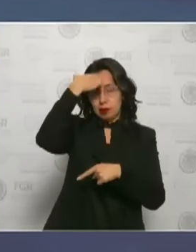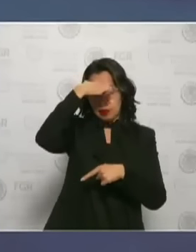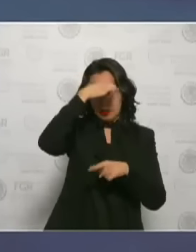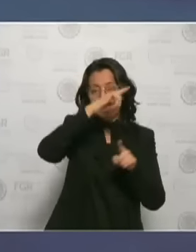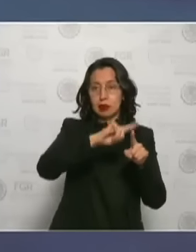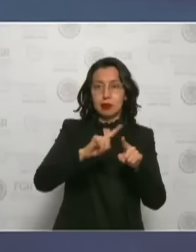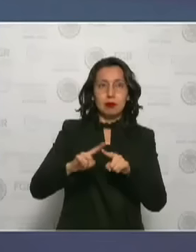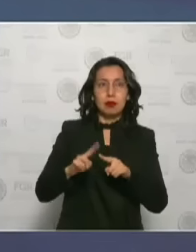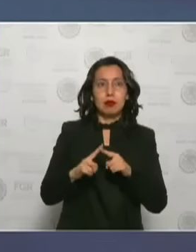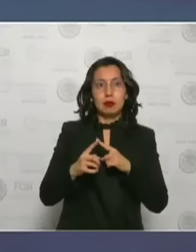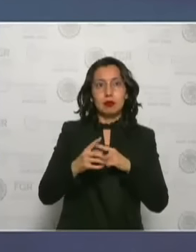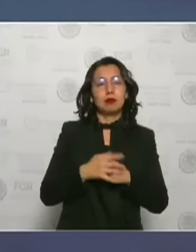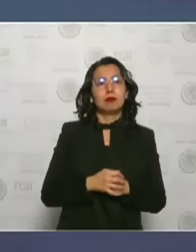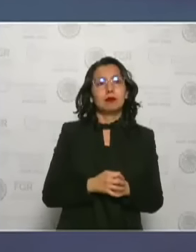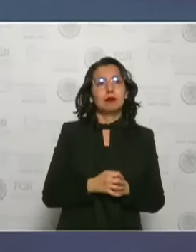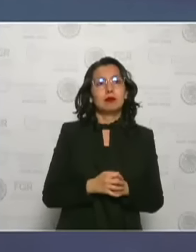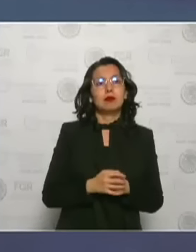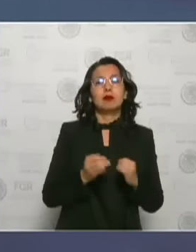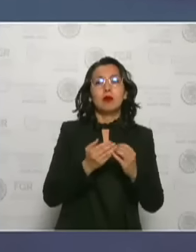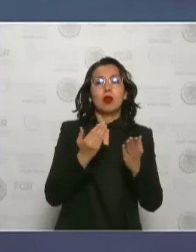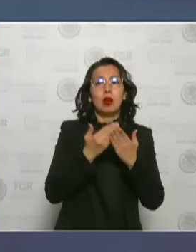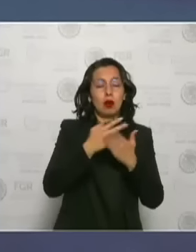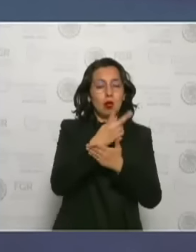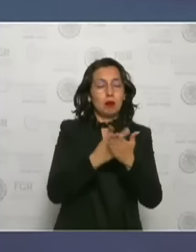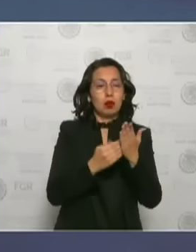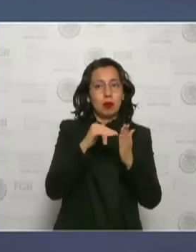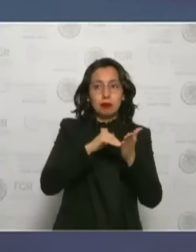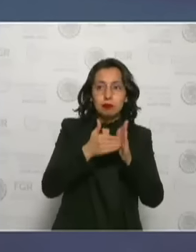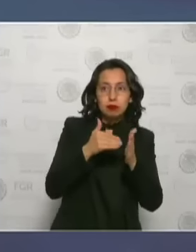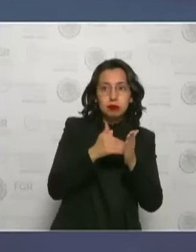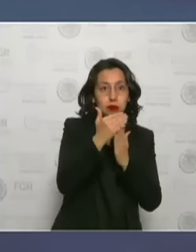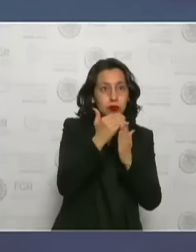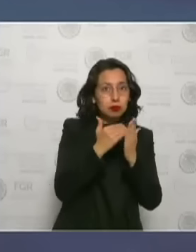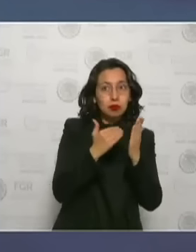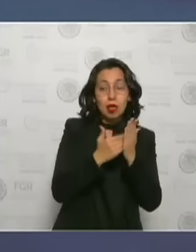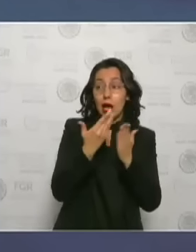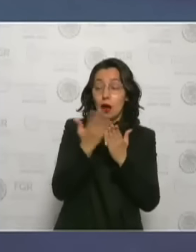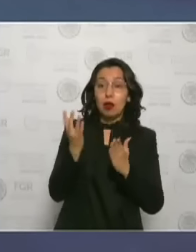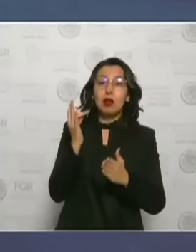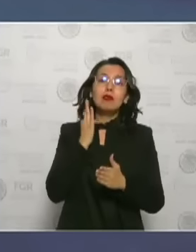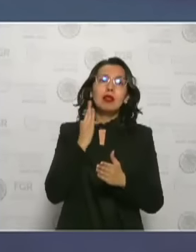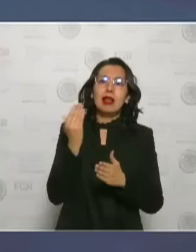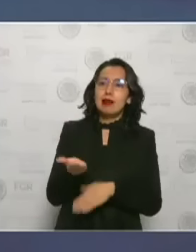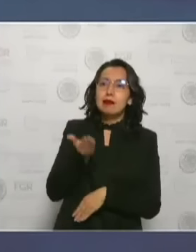estricta alineación con el plan estratégico, exige a la fiscalía transitar de la reacción